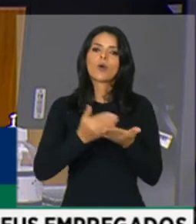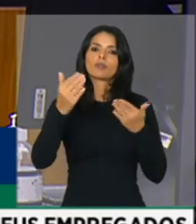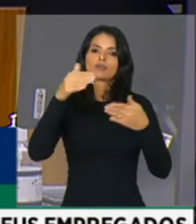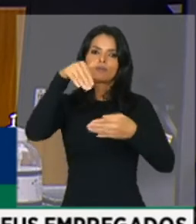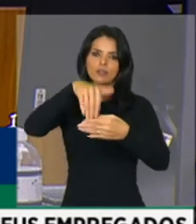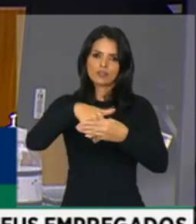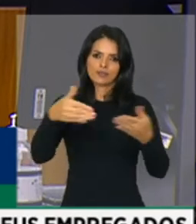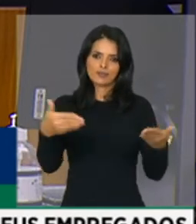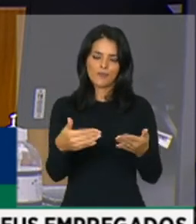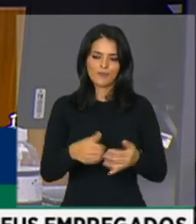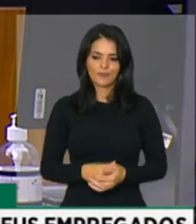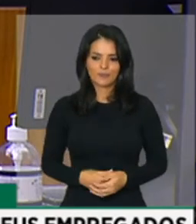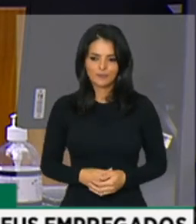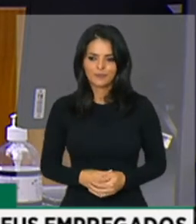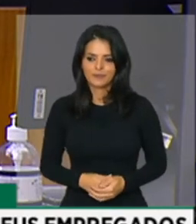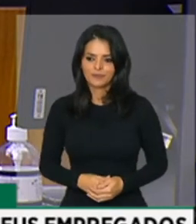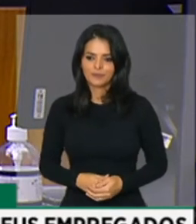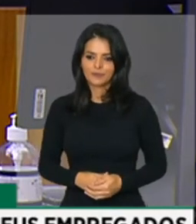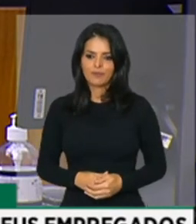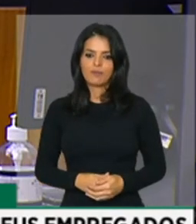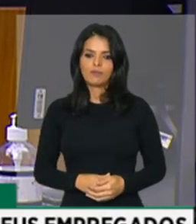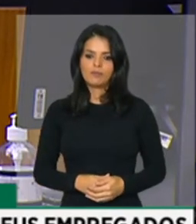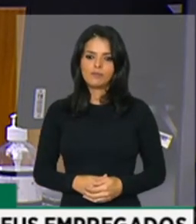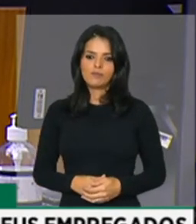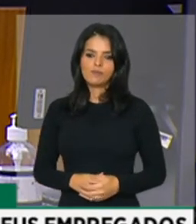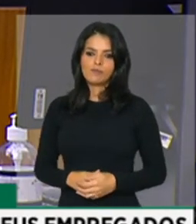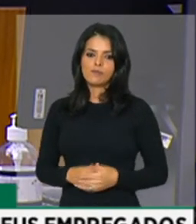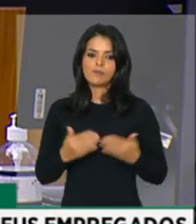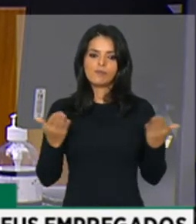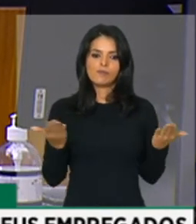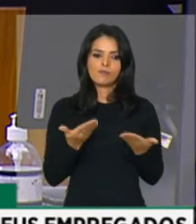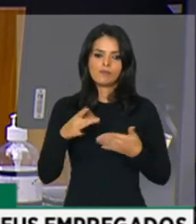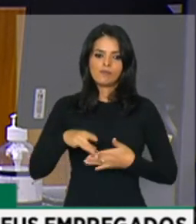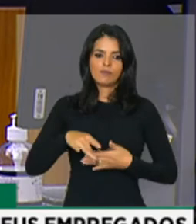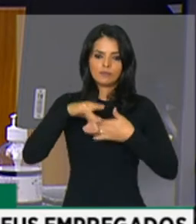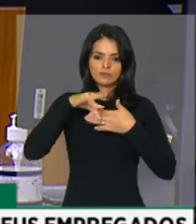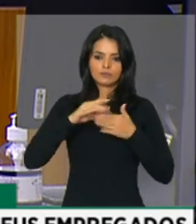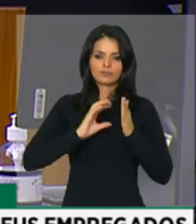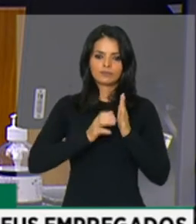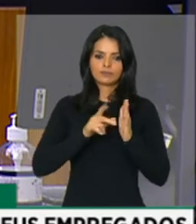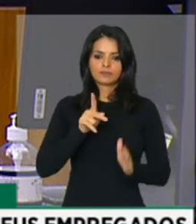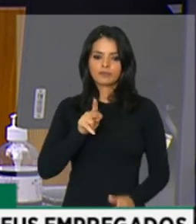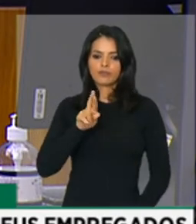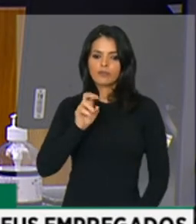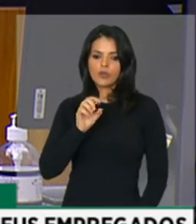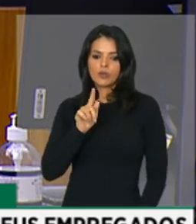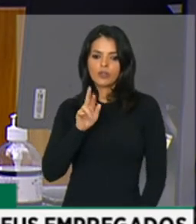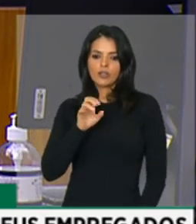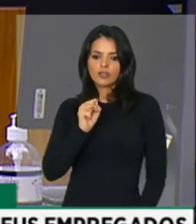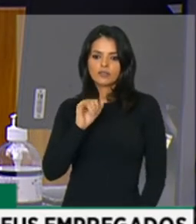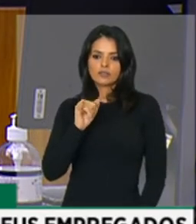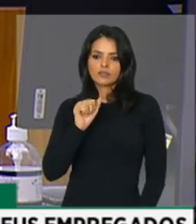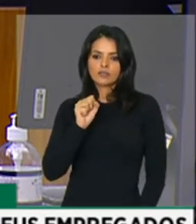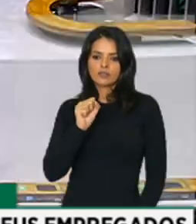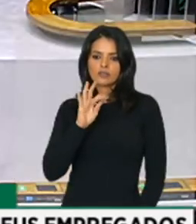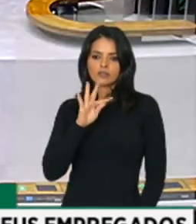INICIADA A VOTAÇÃO. COM A PALAVRA... [DEPUTADO]: PSL LIBERA A BANCADA. [PRESIDENTE]: COM A PALAVRA PELA LIDERANÇA DO PARTIDO PROGRESSISTA, DEPUTADO FAUSTO...